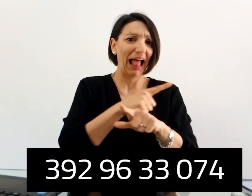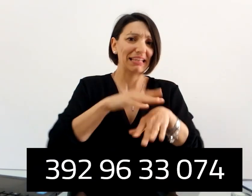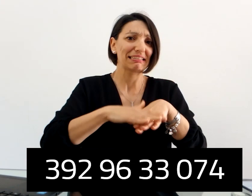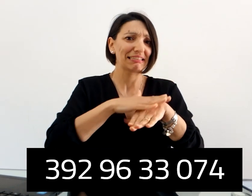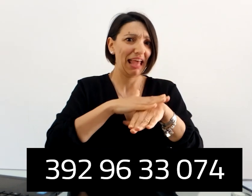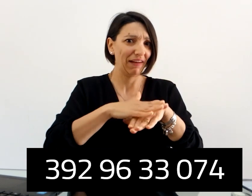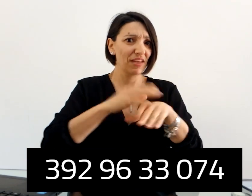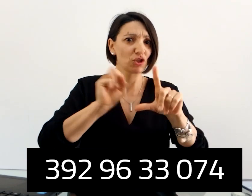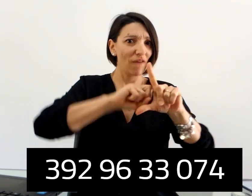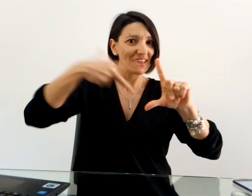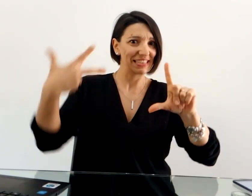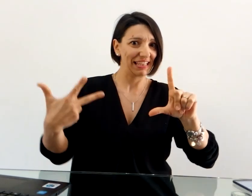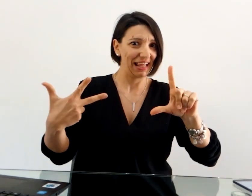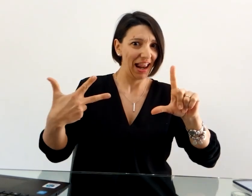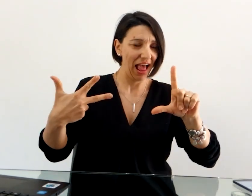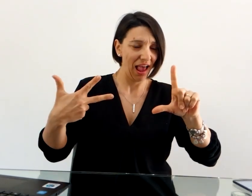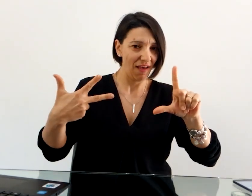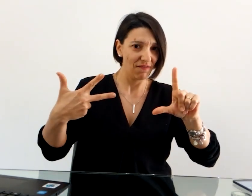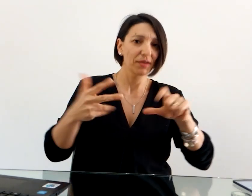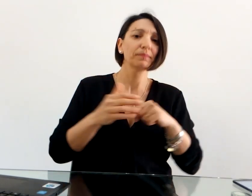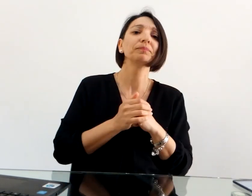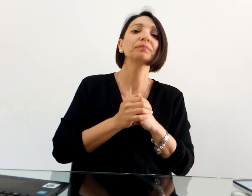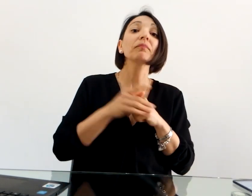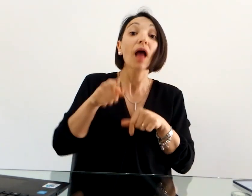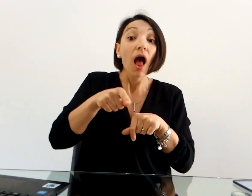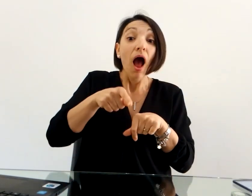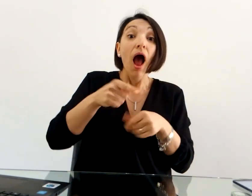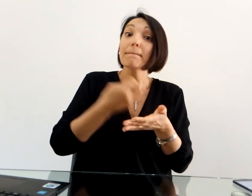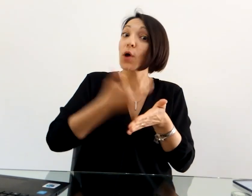e ti daranno il servizio di video-interpretariato gratuitamente.